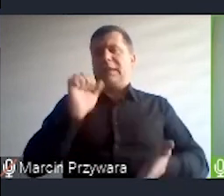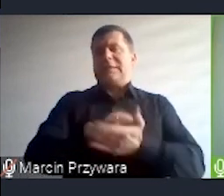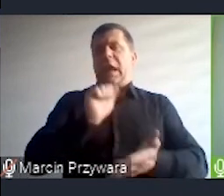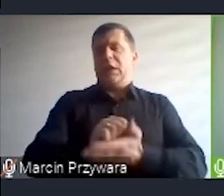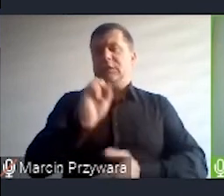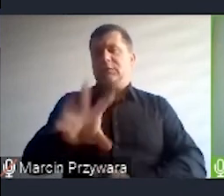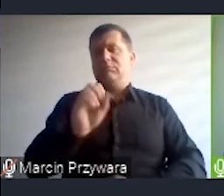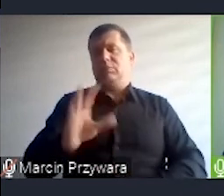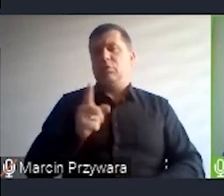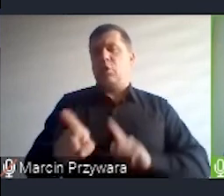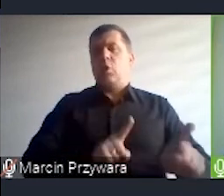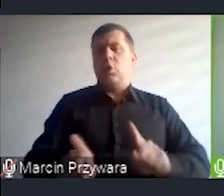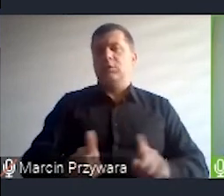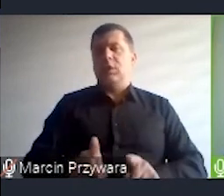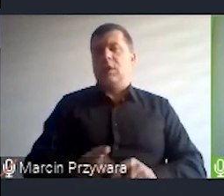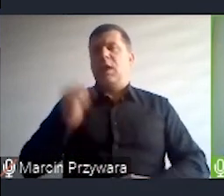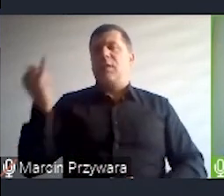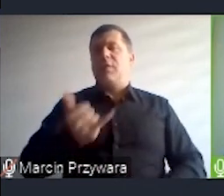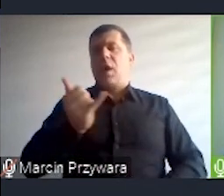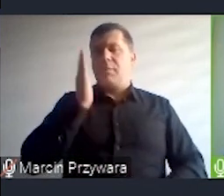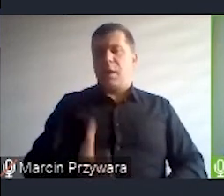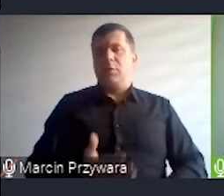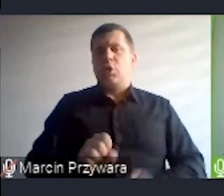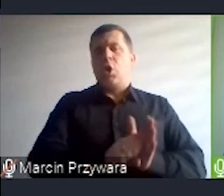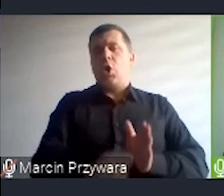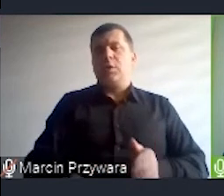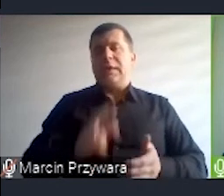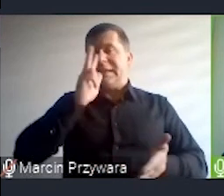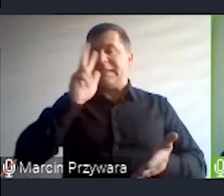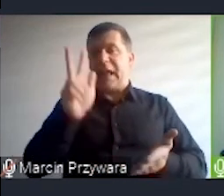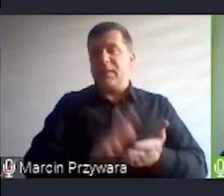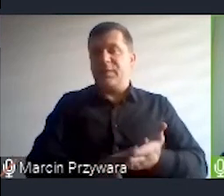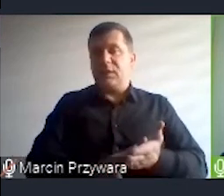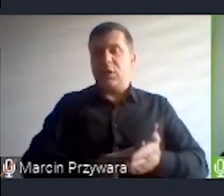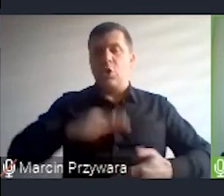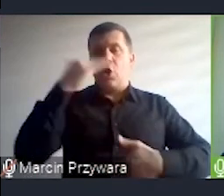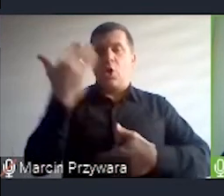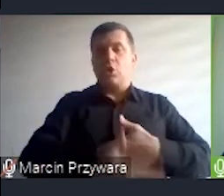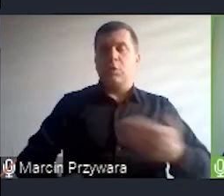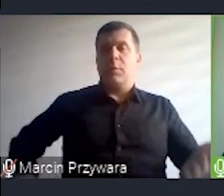To oznacza, że trwałość będzie biegła od zatwierdzenia końcowego wniosku o płatność,